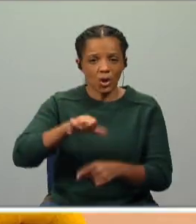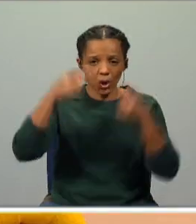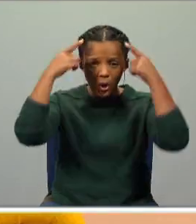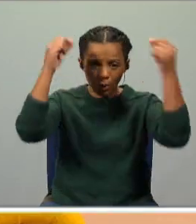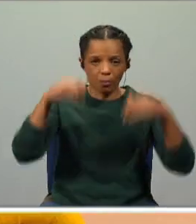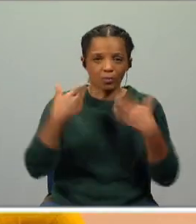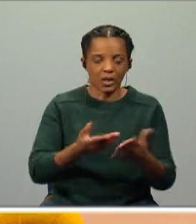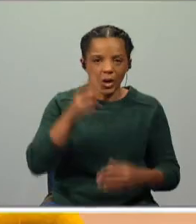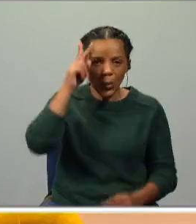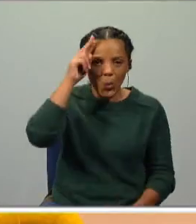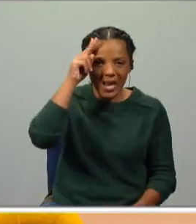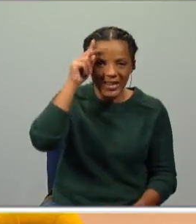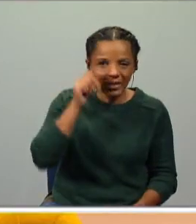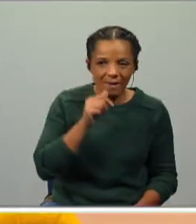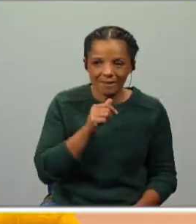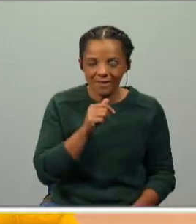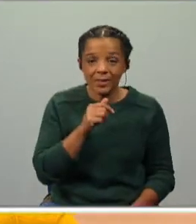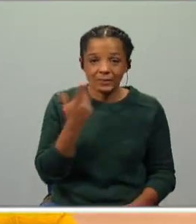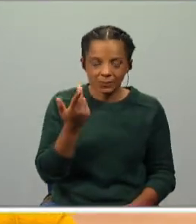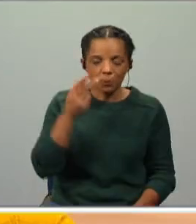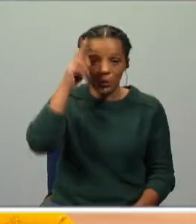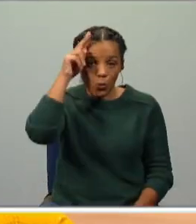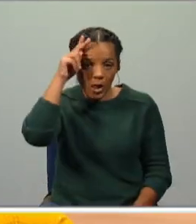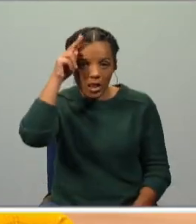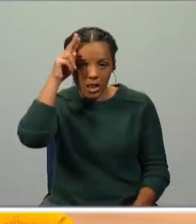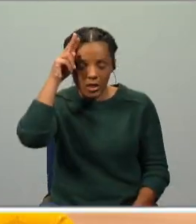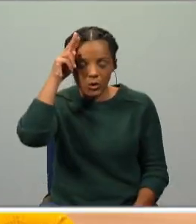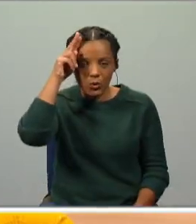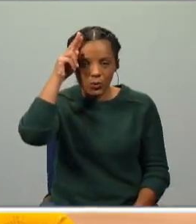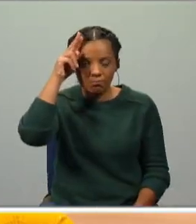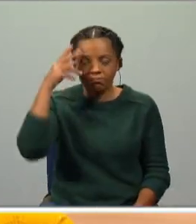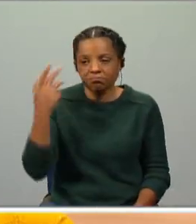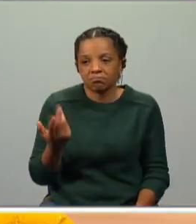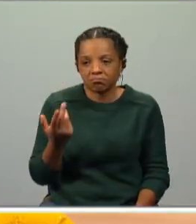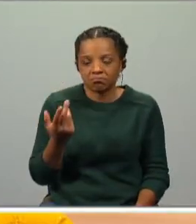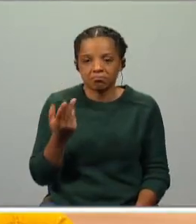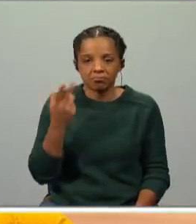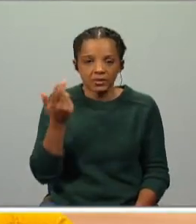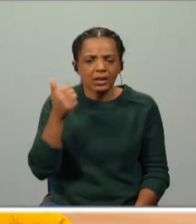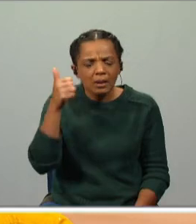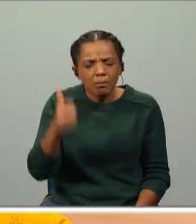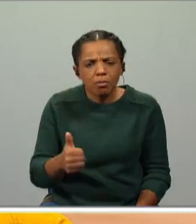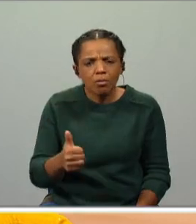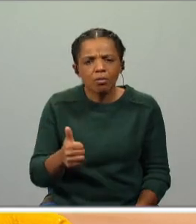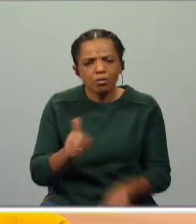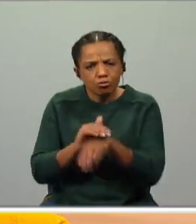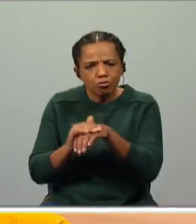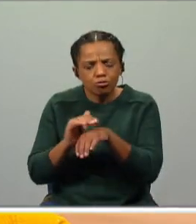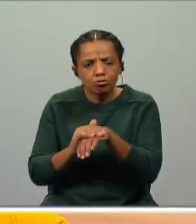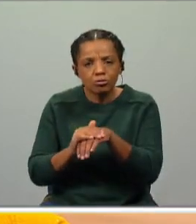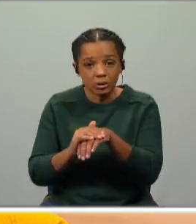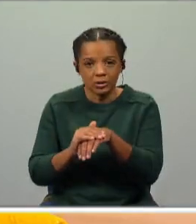um coelhinho, portanto o coelhinho que é que é bondoso e que tem medo dos lobos.